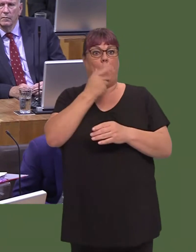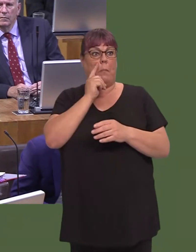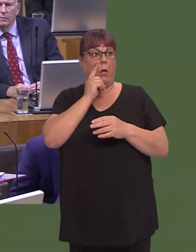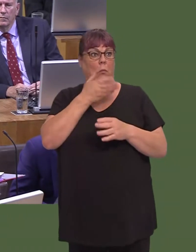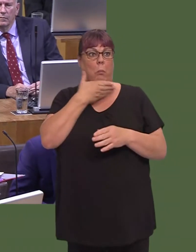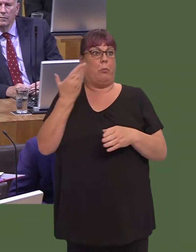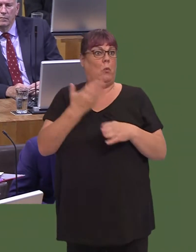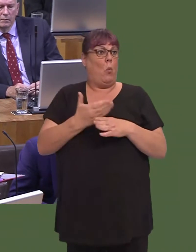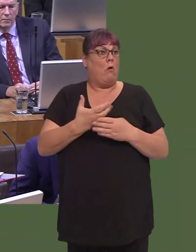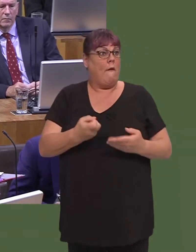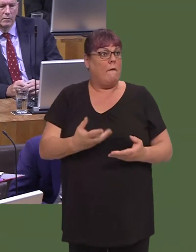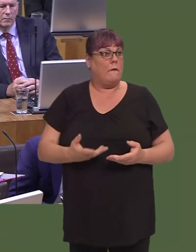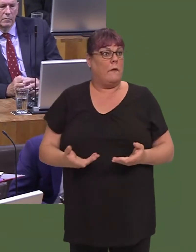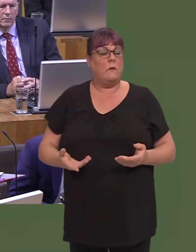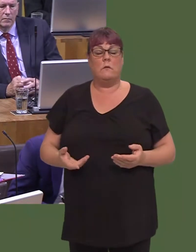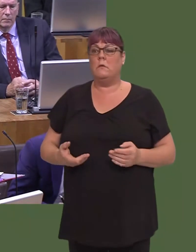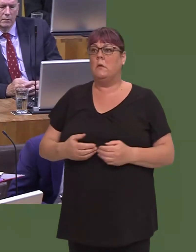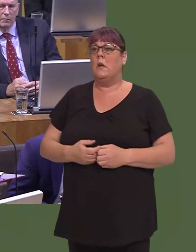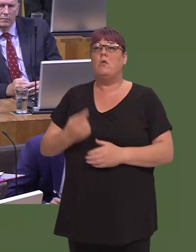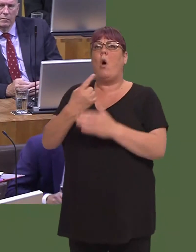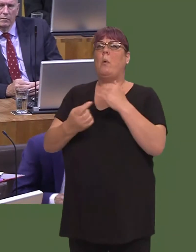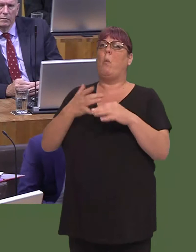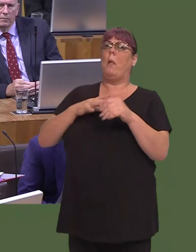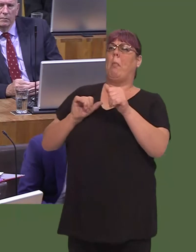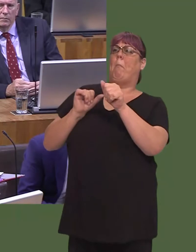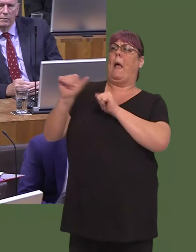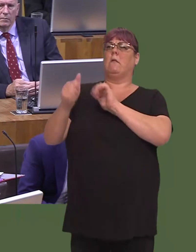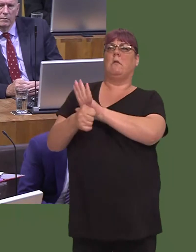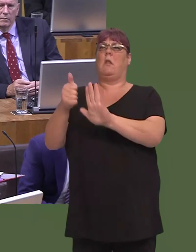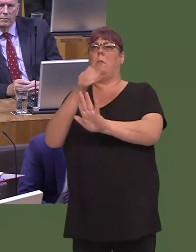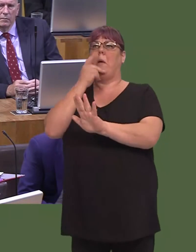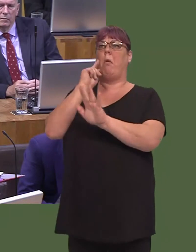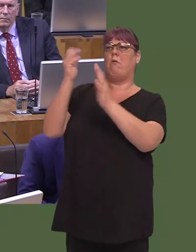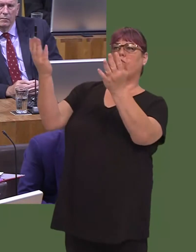dechreuodd ddod yn anodd ar yr amser hwnnw i dynnu pobl i mewn achos y ffaith bod hynny